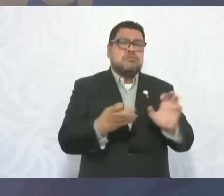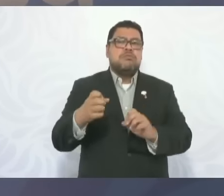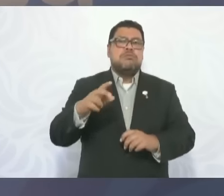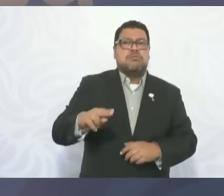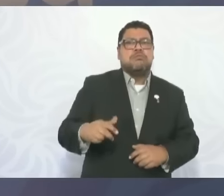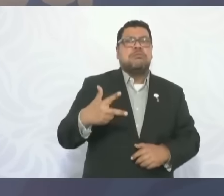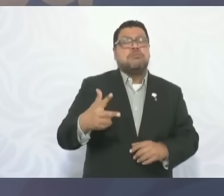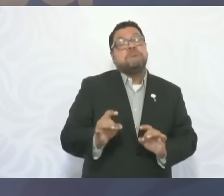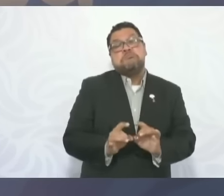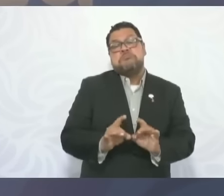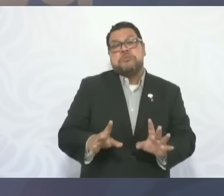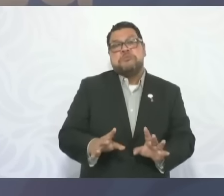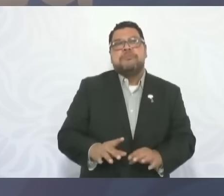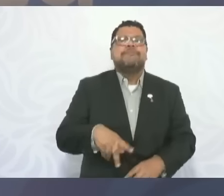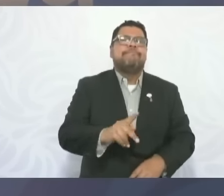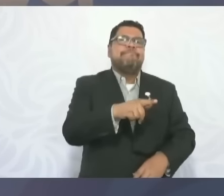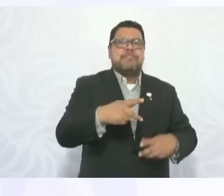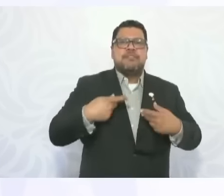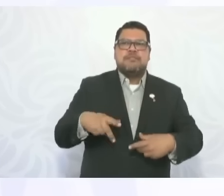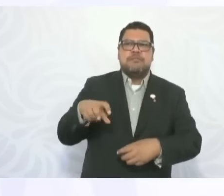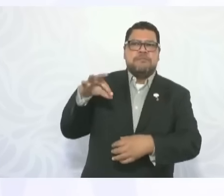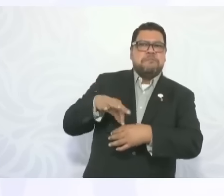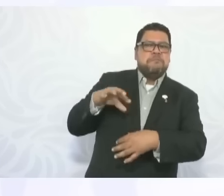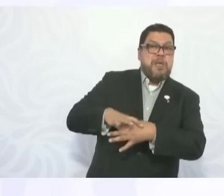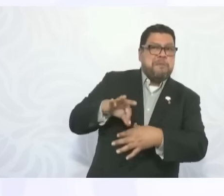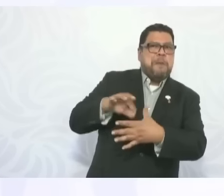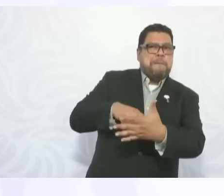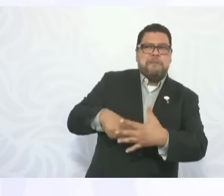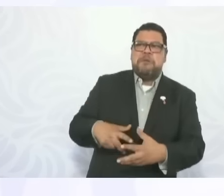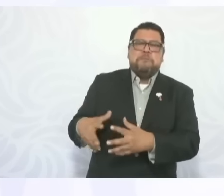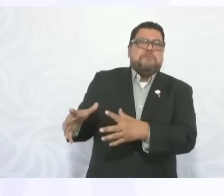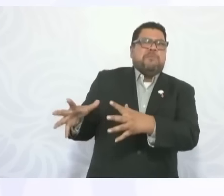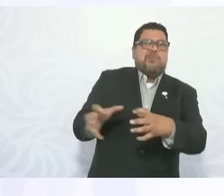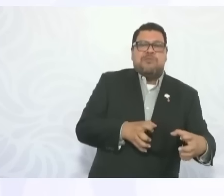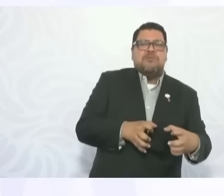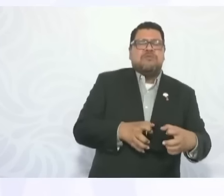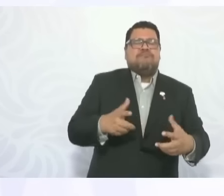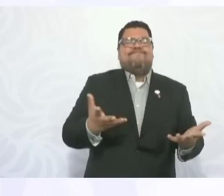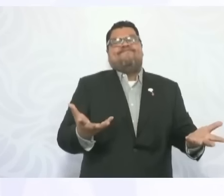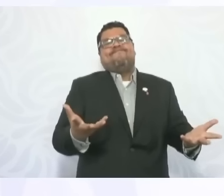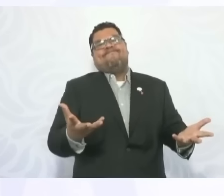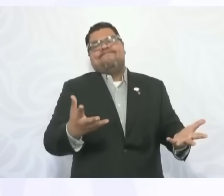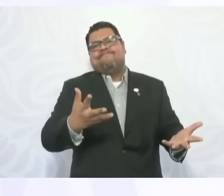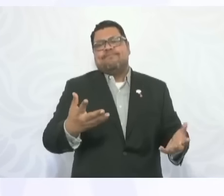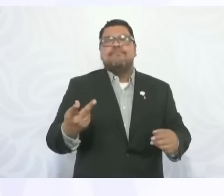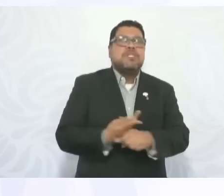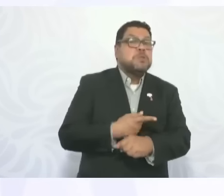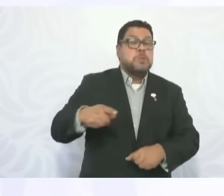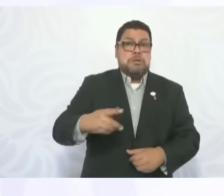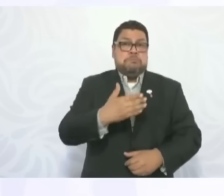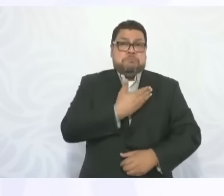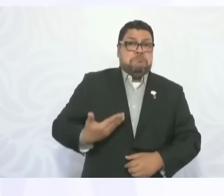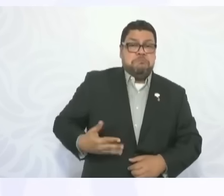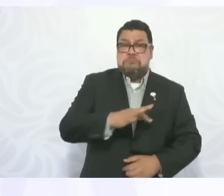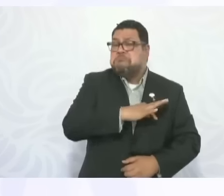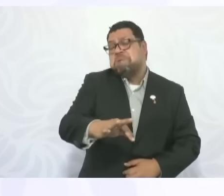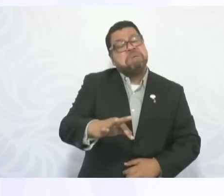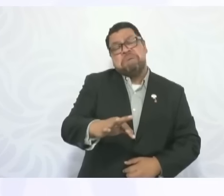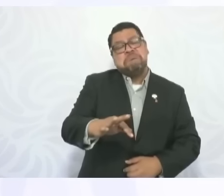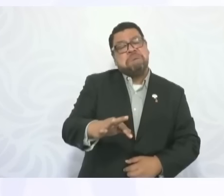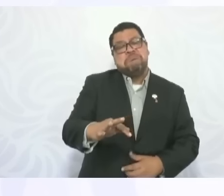ese fraude electoral nos arrebató esa posibilidad como nos las arrebataron también en el 2006 con